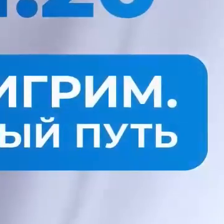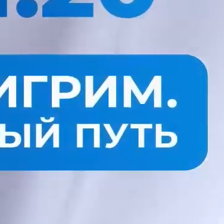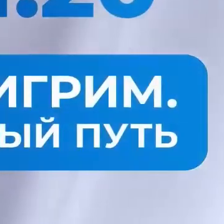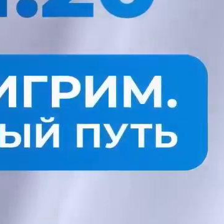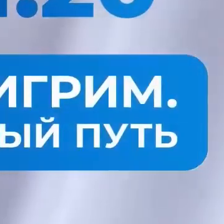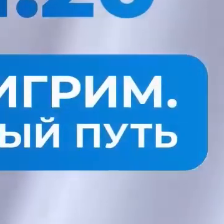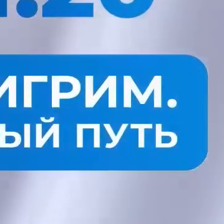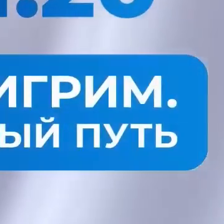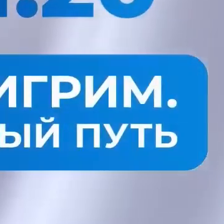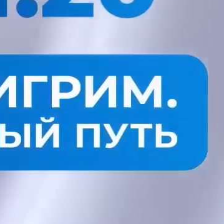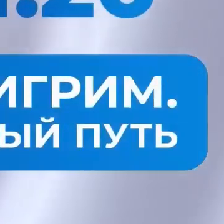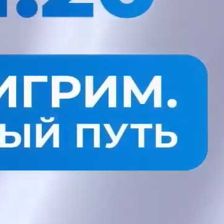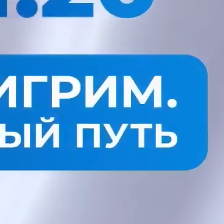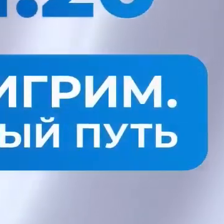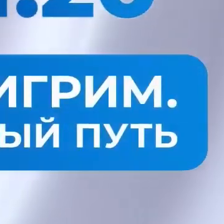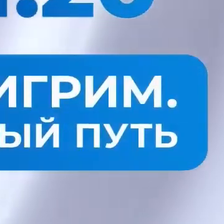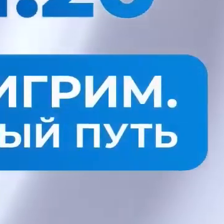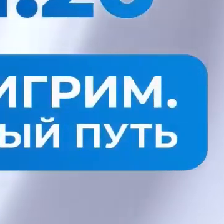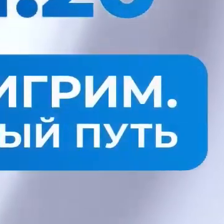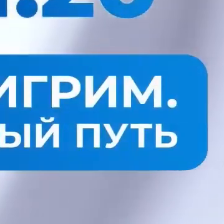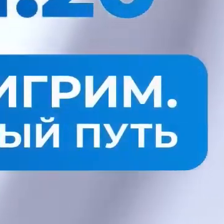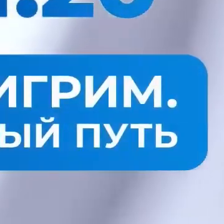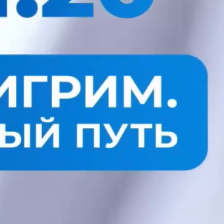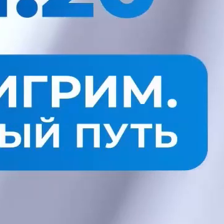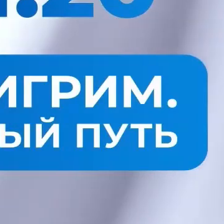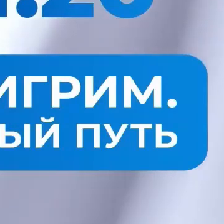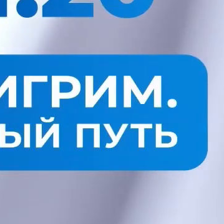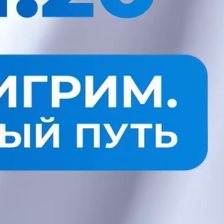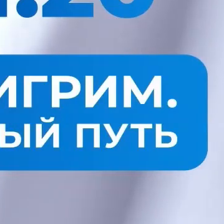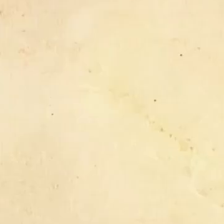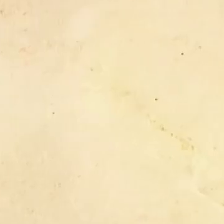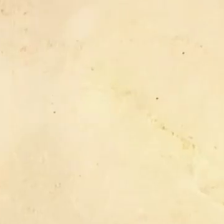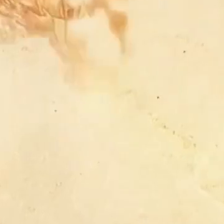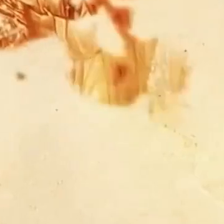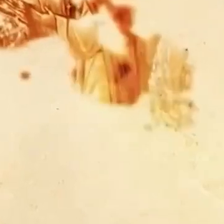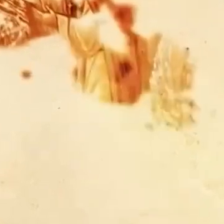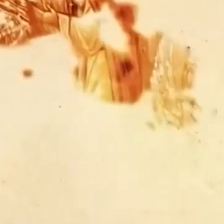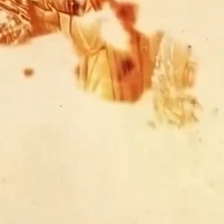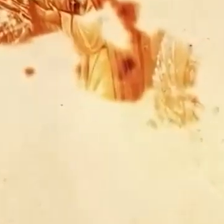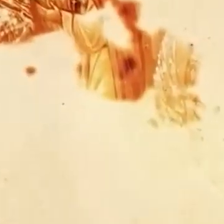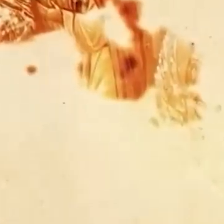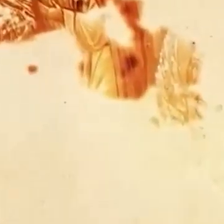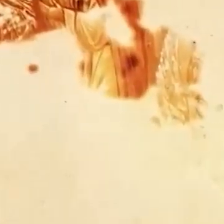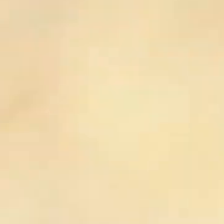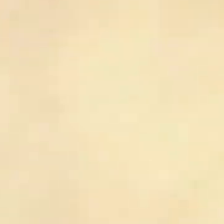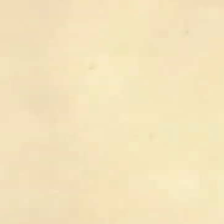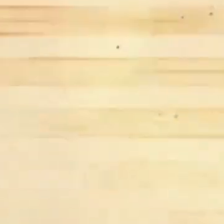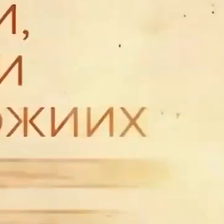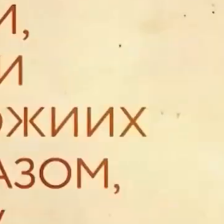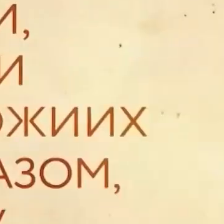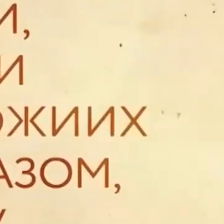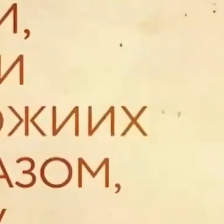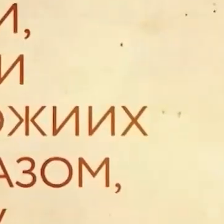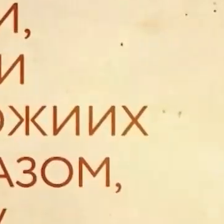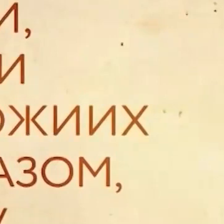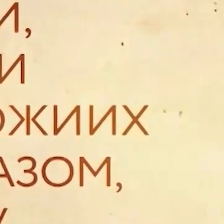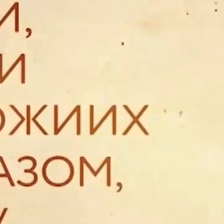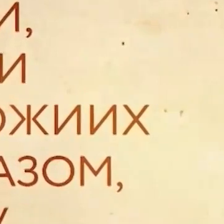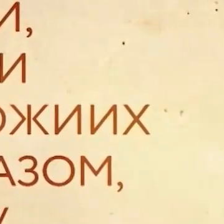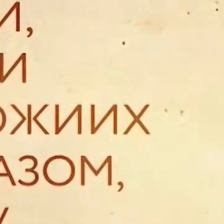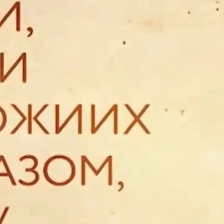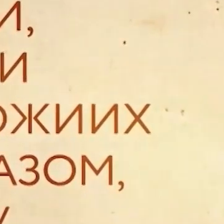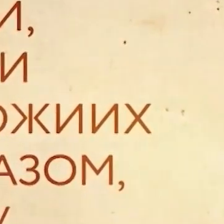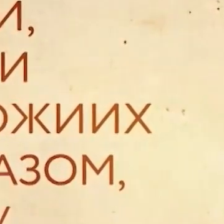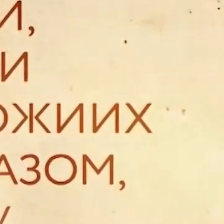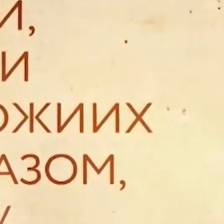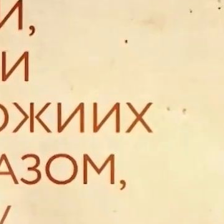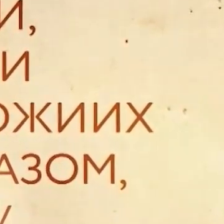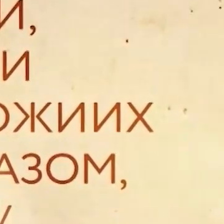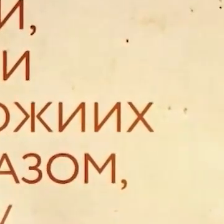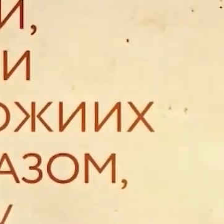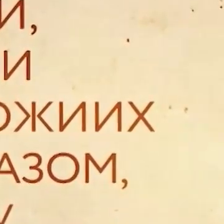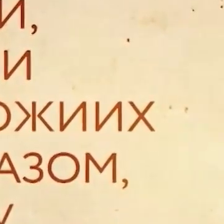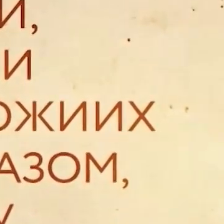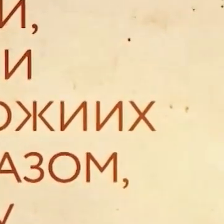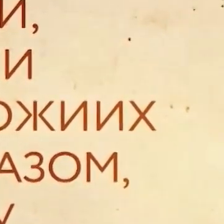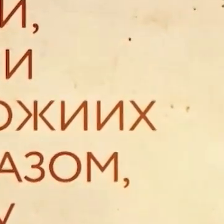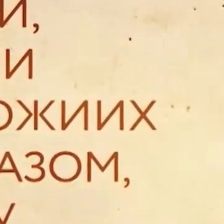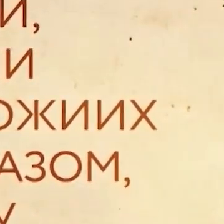по субботам в 11:20 [музыка] цветы цветы это обычные люди но которые проводили свою жизнь в